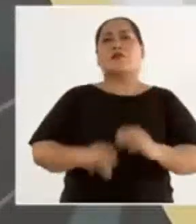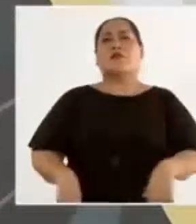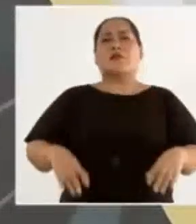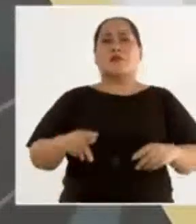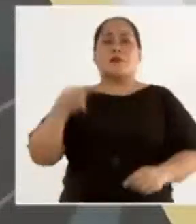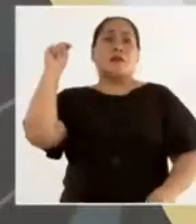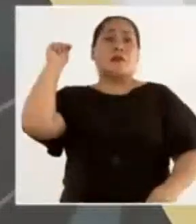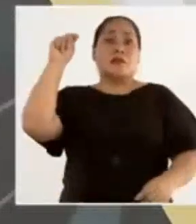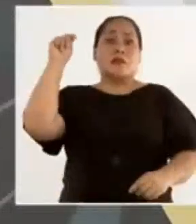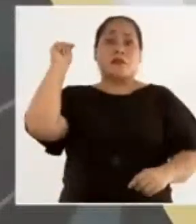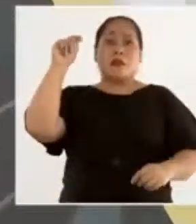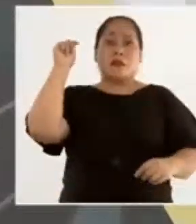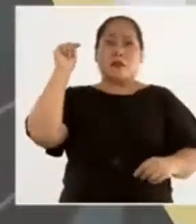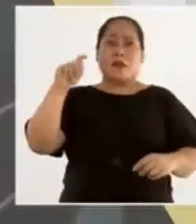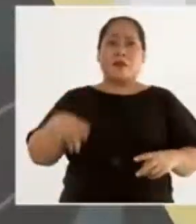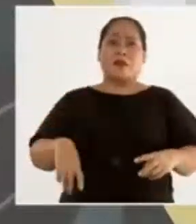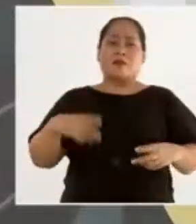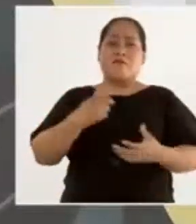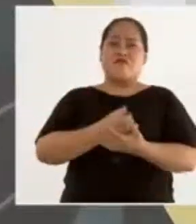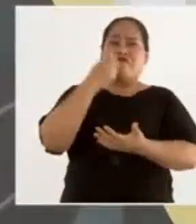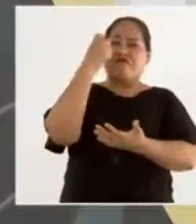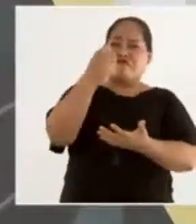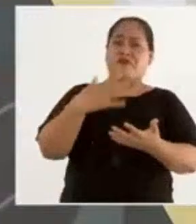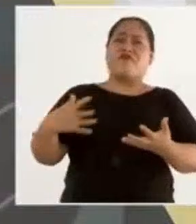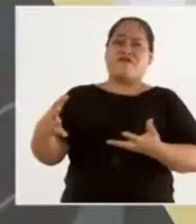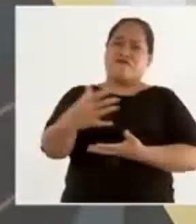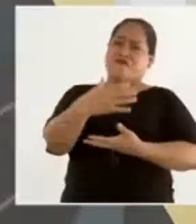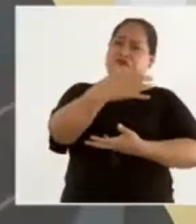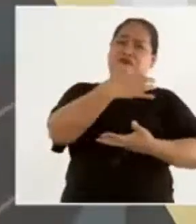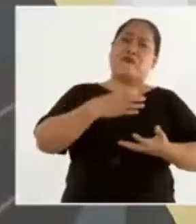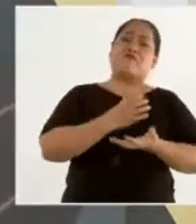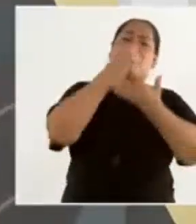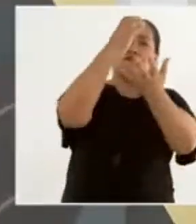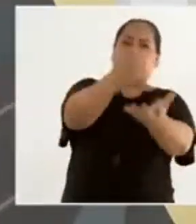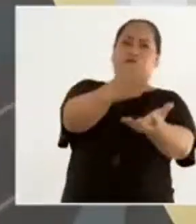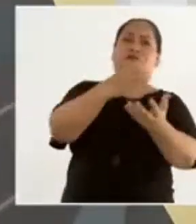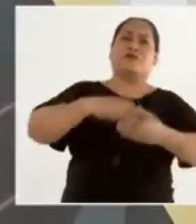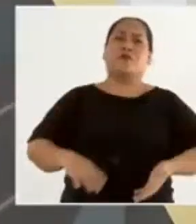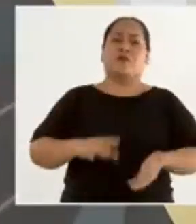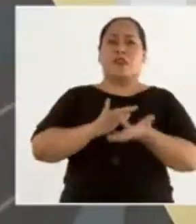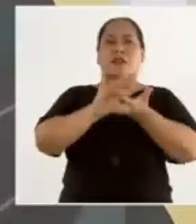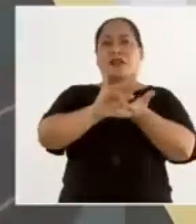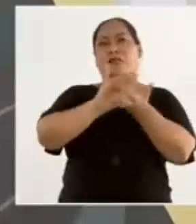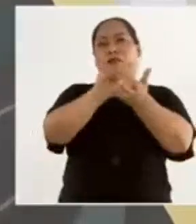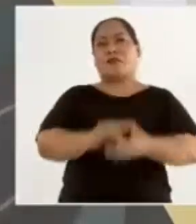que fue autorizada por nuestra presidenta el día de ayer. más de 2000 millones de pesos